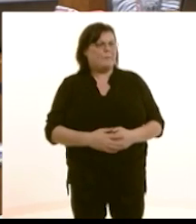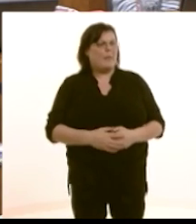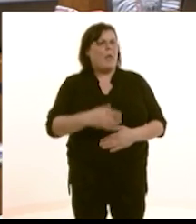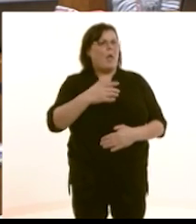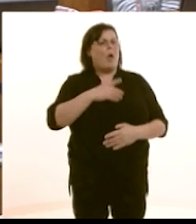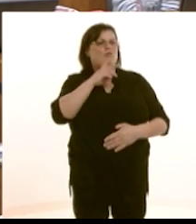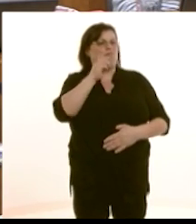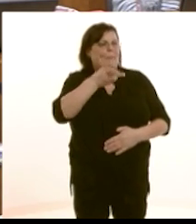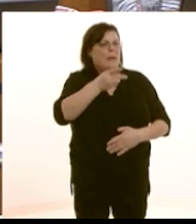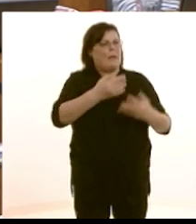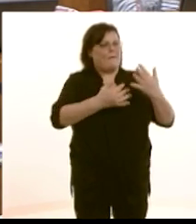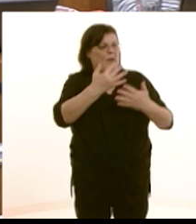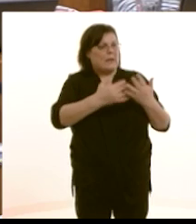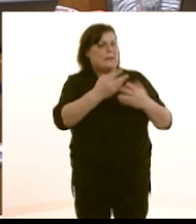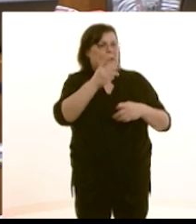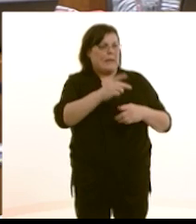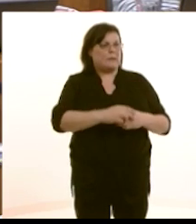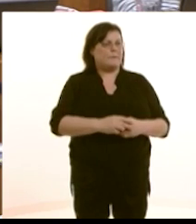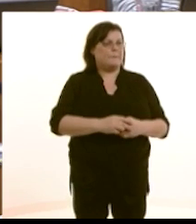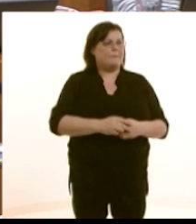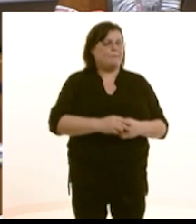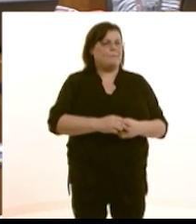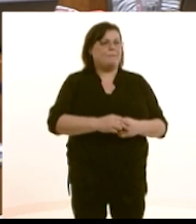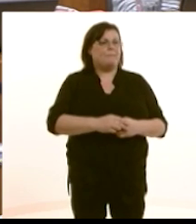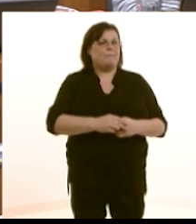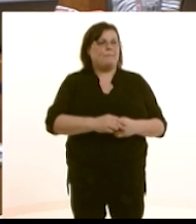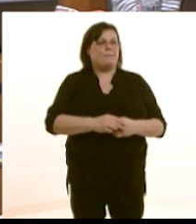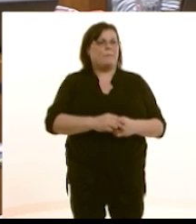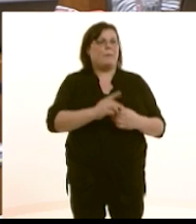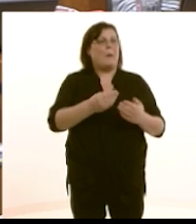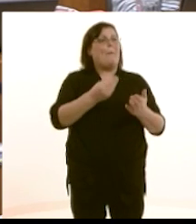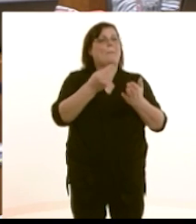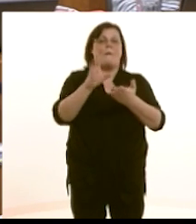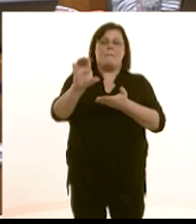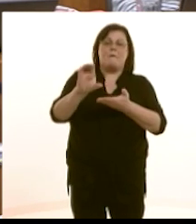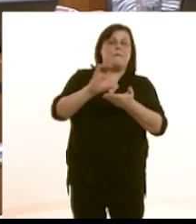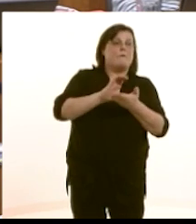mewn i SÍr Cymru a SÍr Cymru II. Mae hynnyín dangos faint o ymrwymiad sydd gennym ni, fel